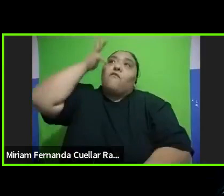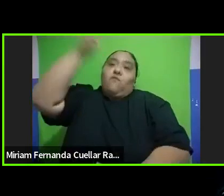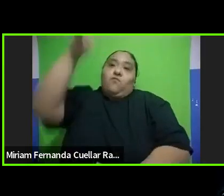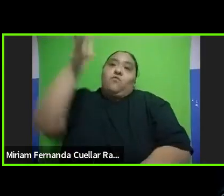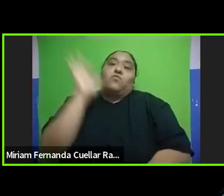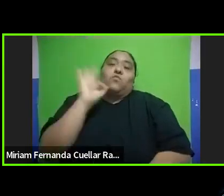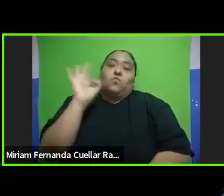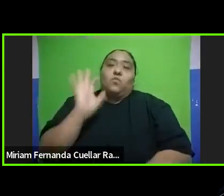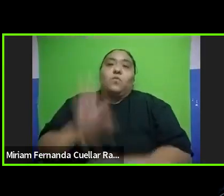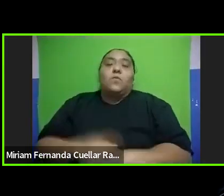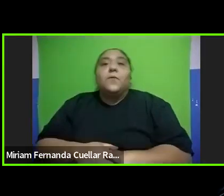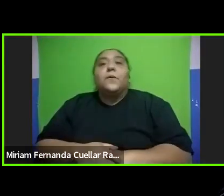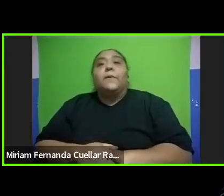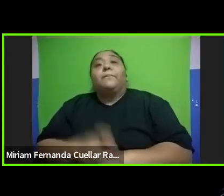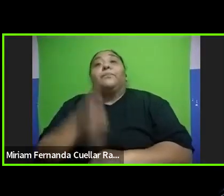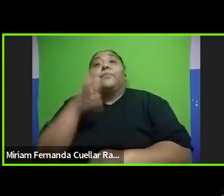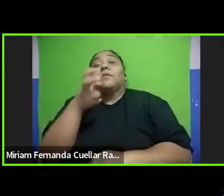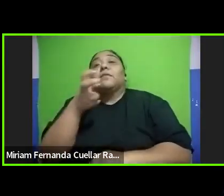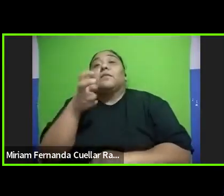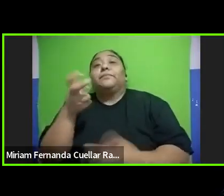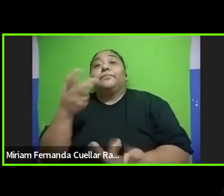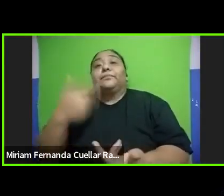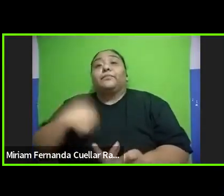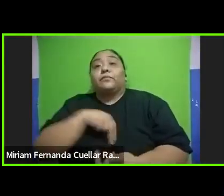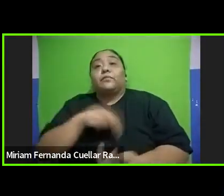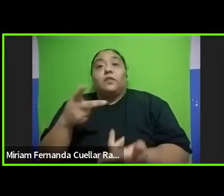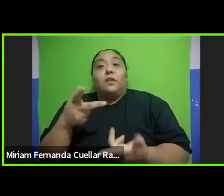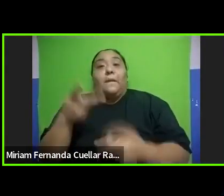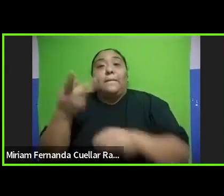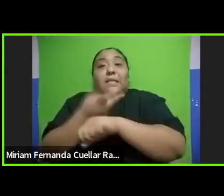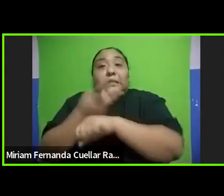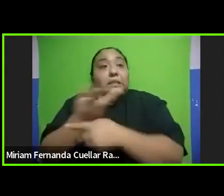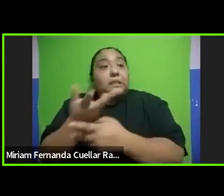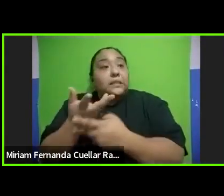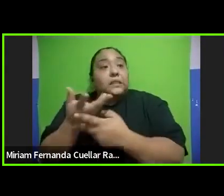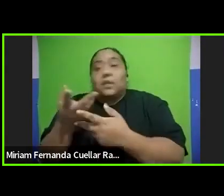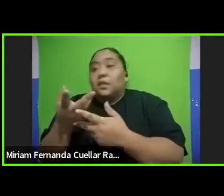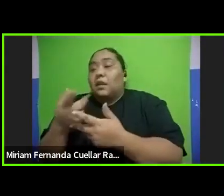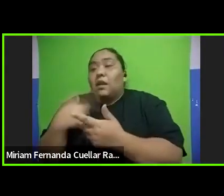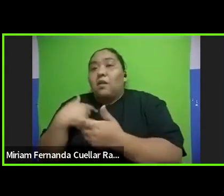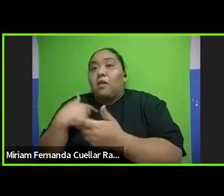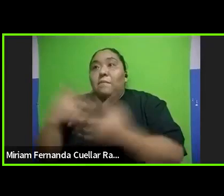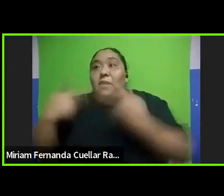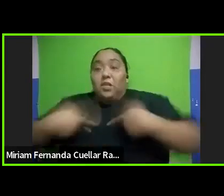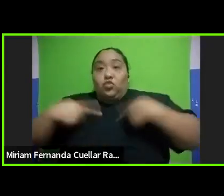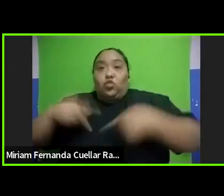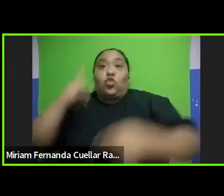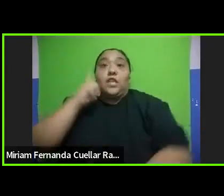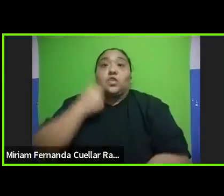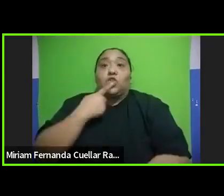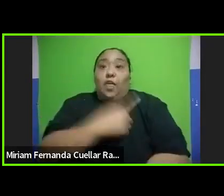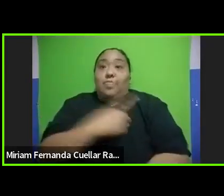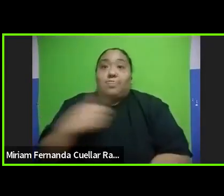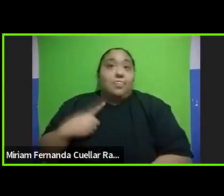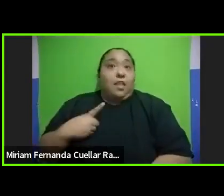plazo. Ahora. Ahora bien, definitivamente Ahora bien, definitivamente, algo que debe de pasar es es que los es que los las personas sordas lo más pronto